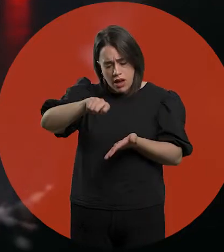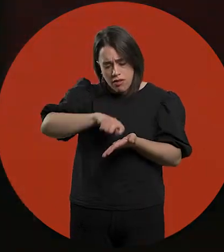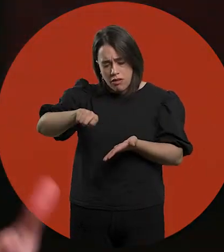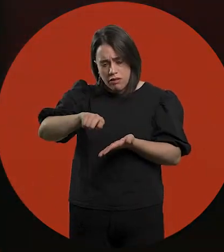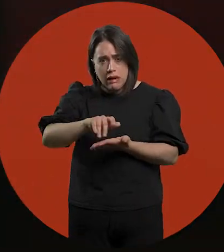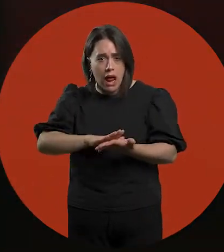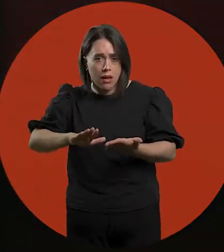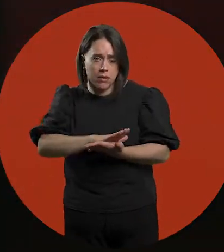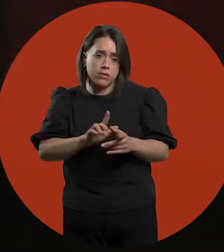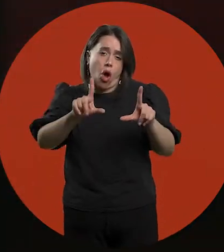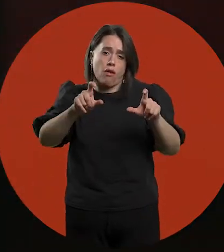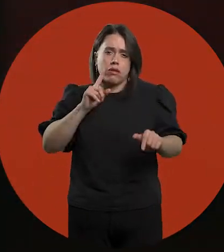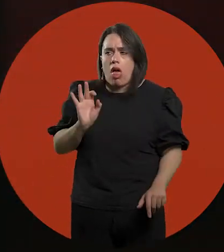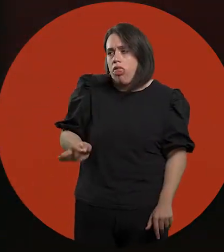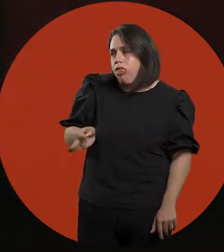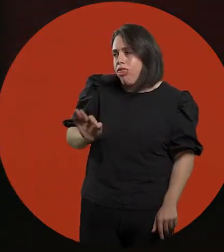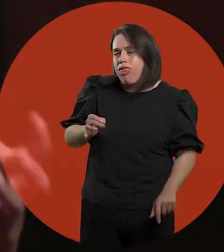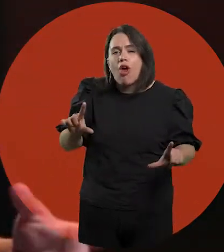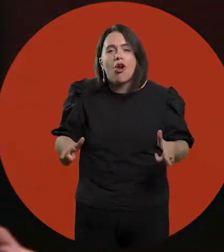obviamente no voy a tener ganas, no hay motivación.